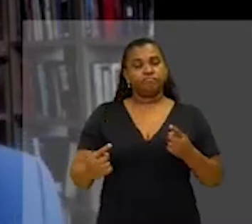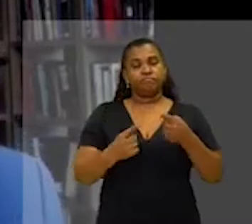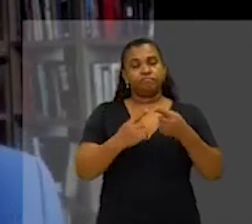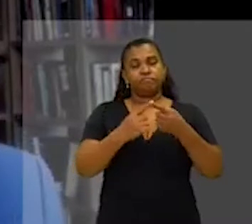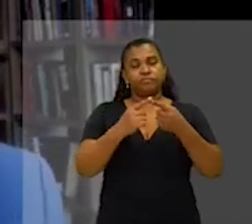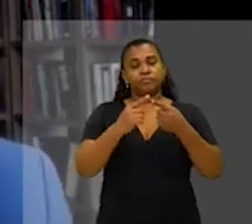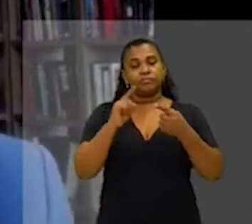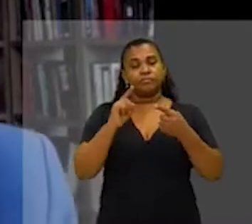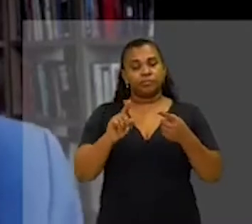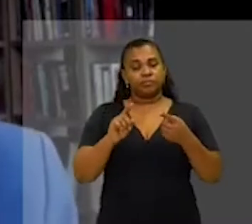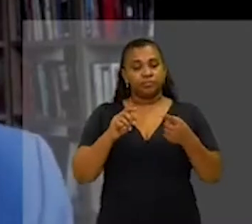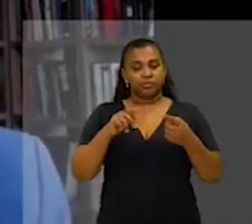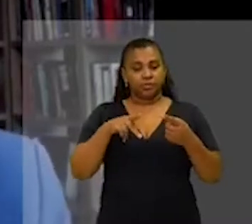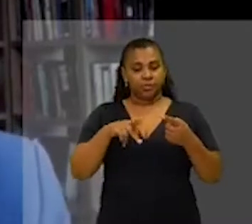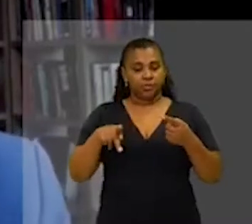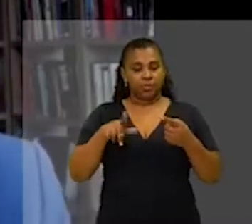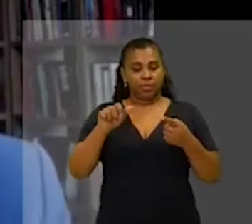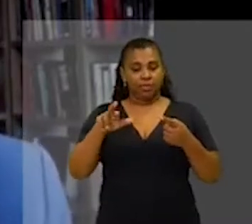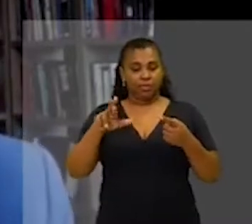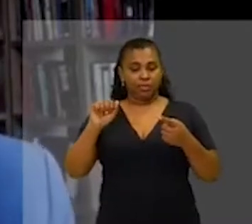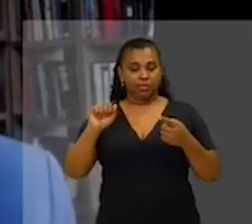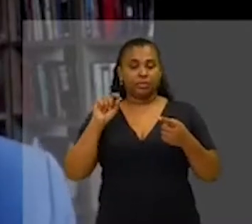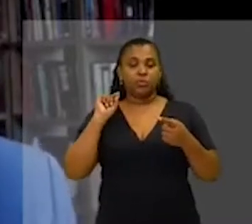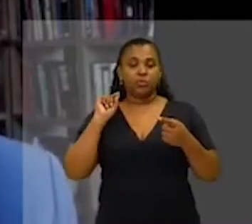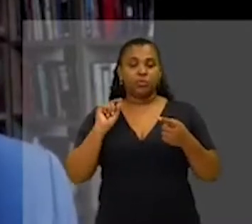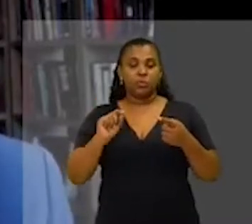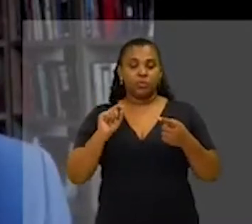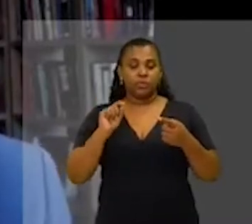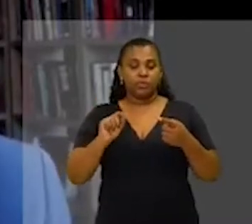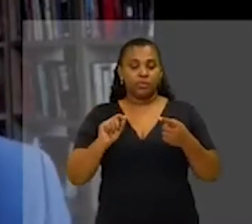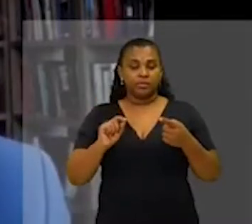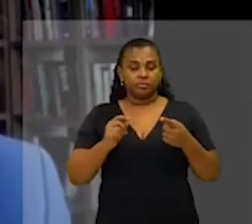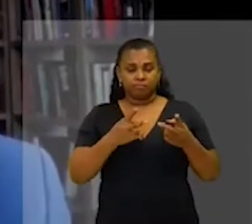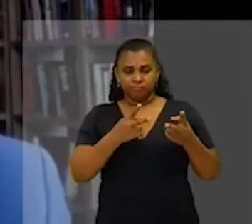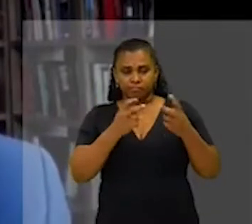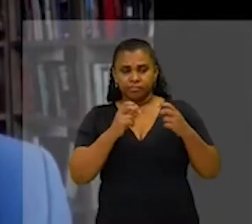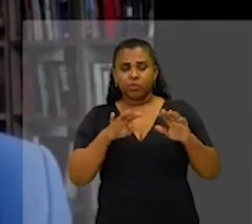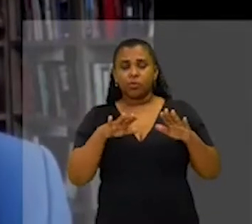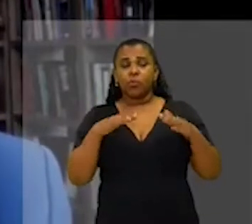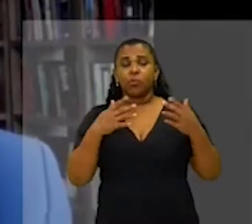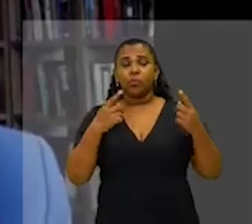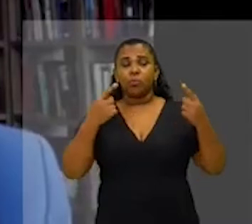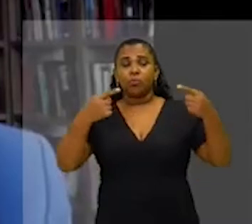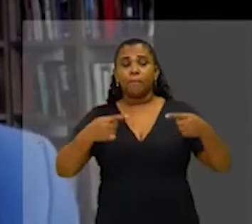professora vara me parece ser identificar o Paradigma e isso pelo sistema de justiça